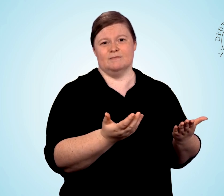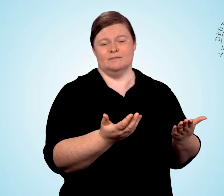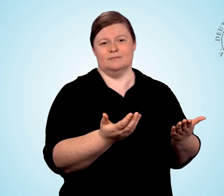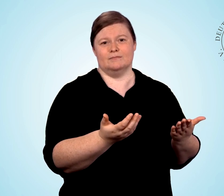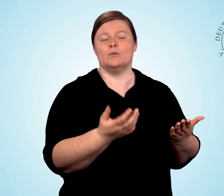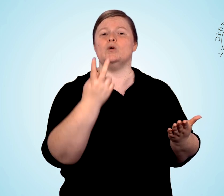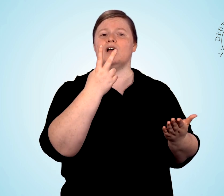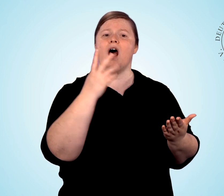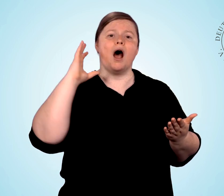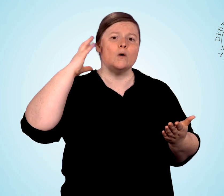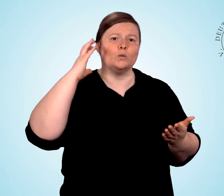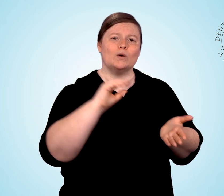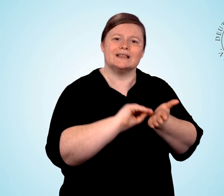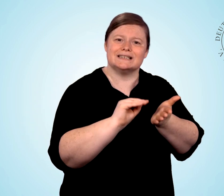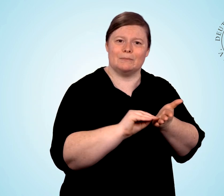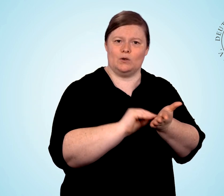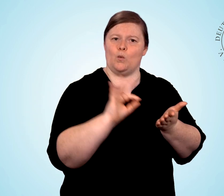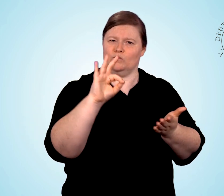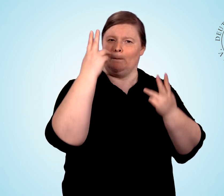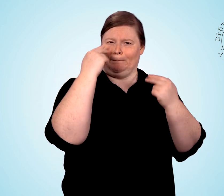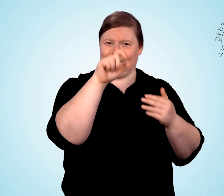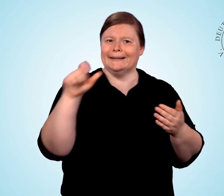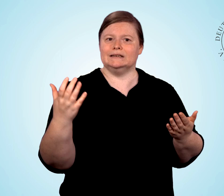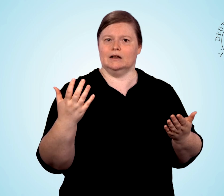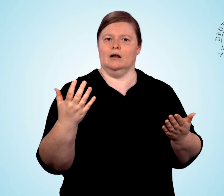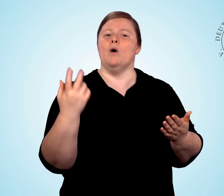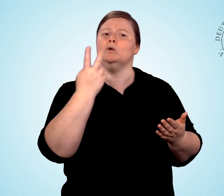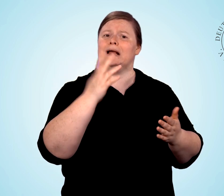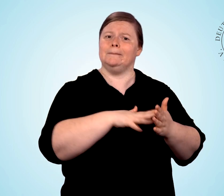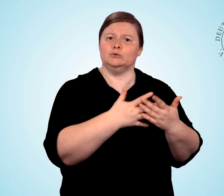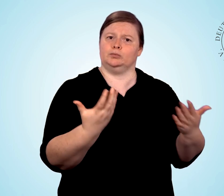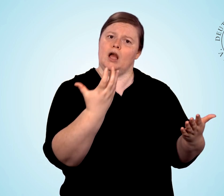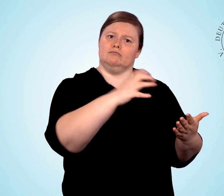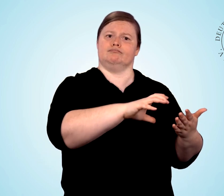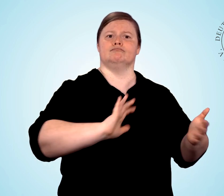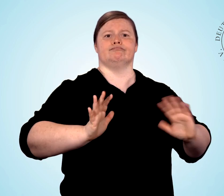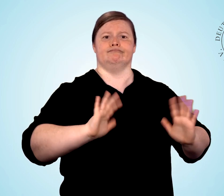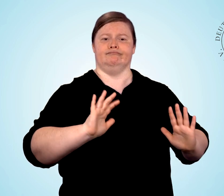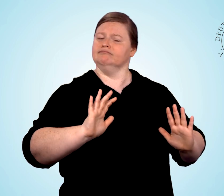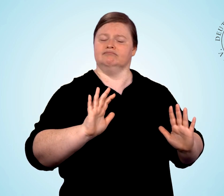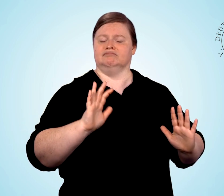Eine Audiodeskription oder der Einsatz von Gebärdensprache